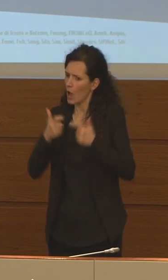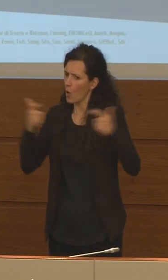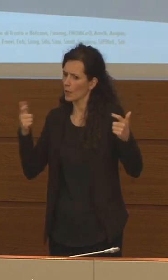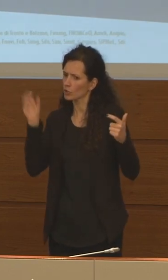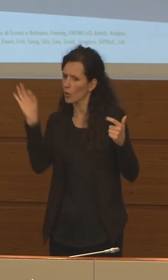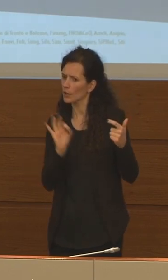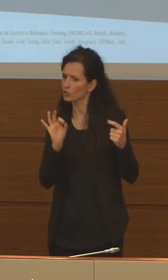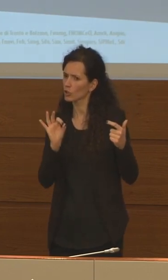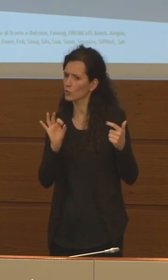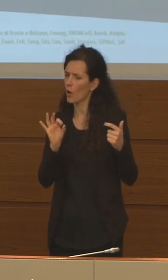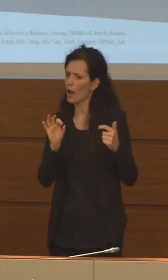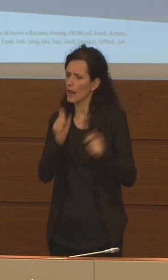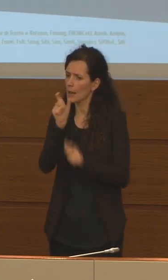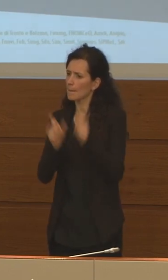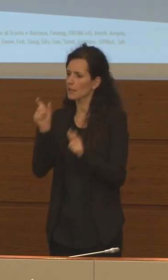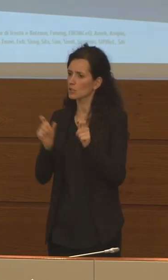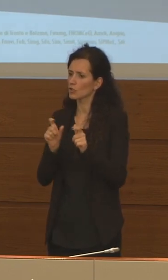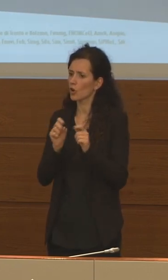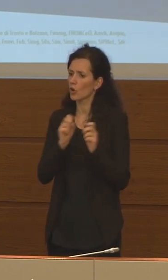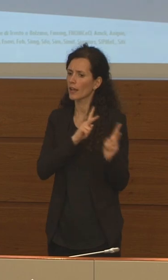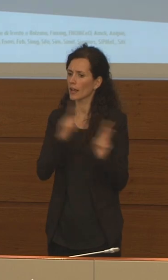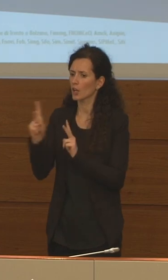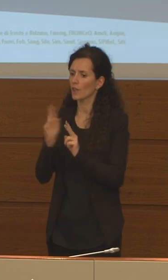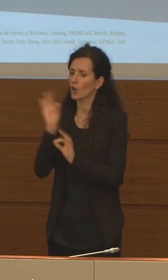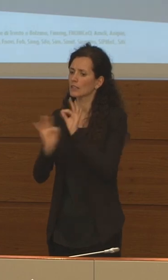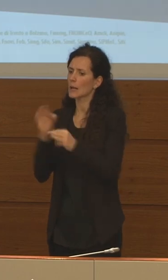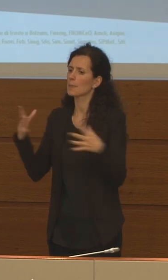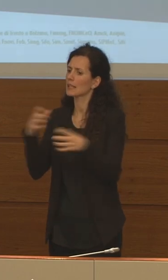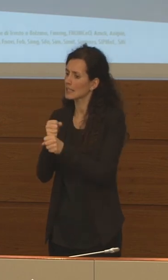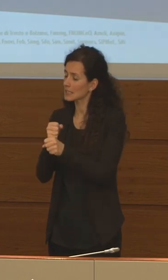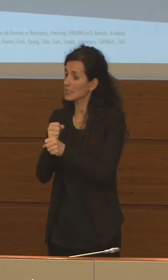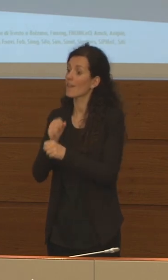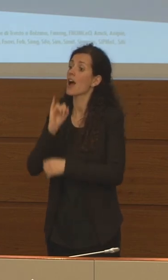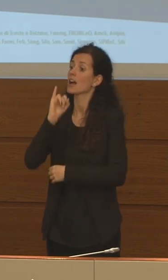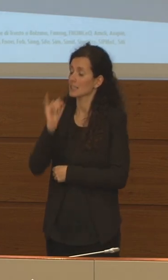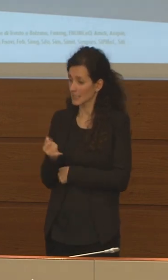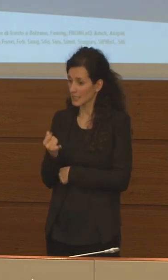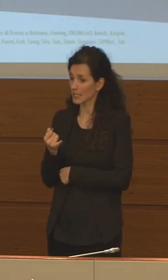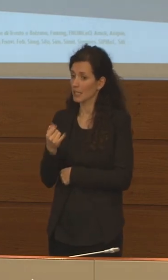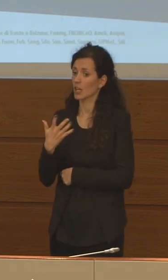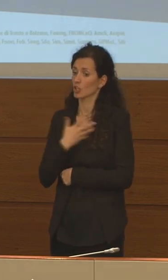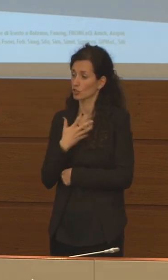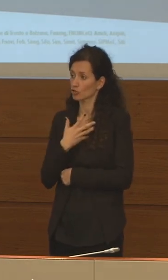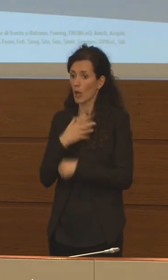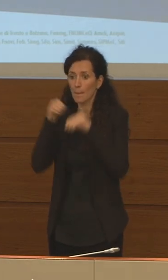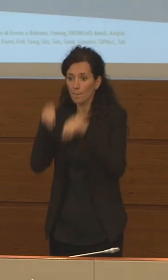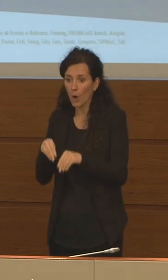finite in terapia intensiva e se sì ci sono posti sufficienti per tutti?